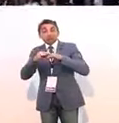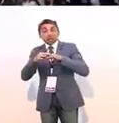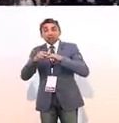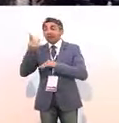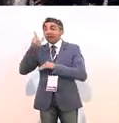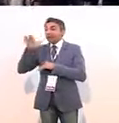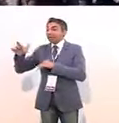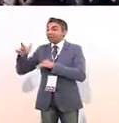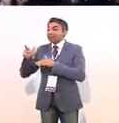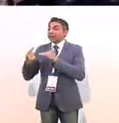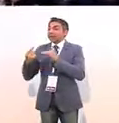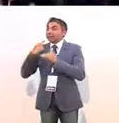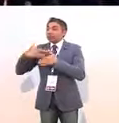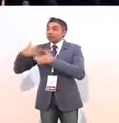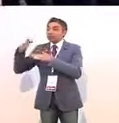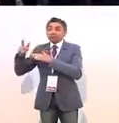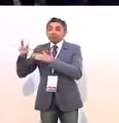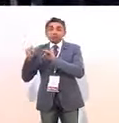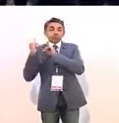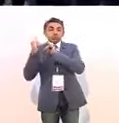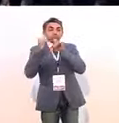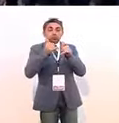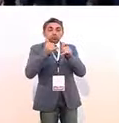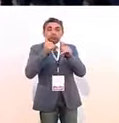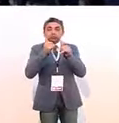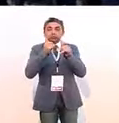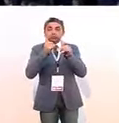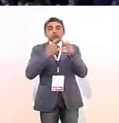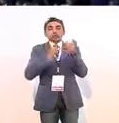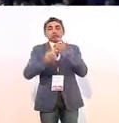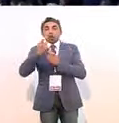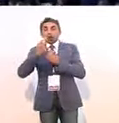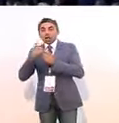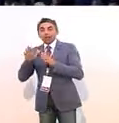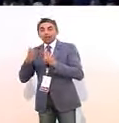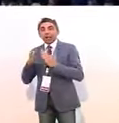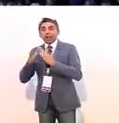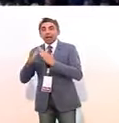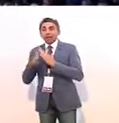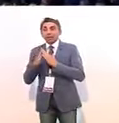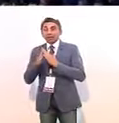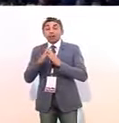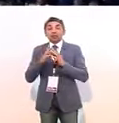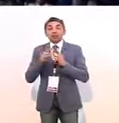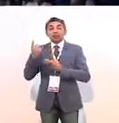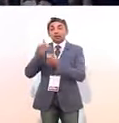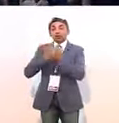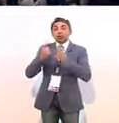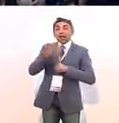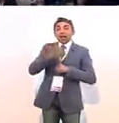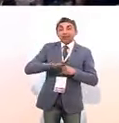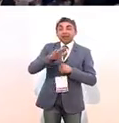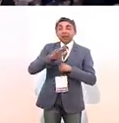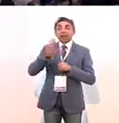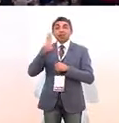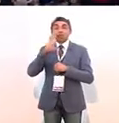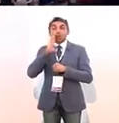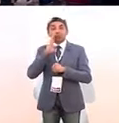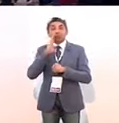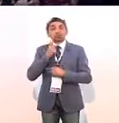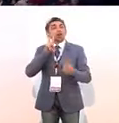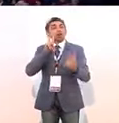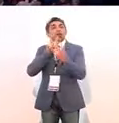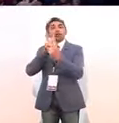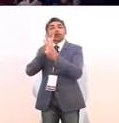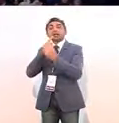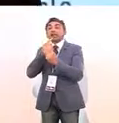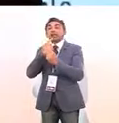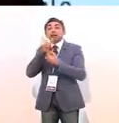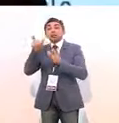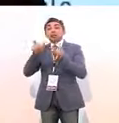strada per tornare in mezzo alla Terra degli Uomini. Siamo andati a incontrare i precari,